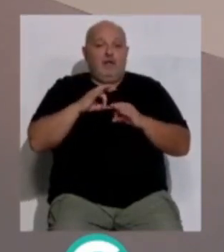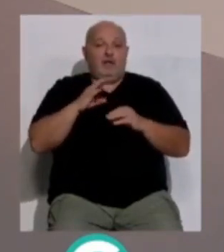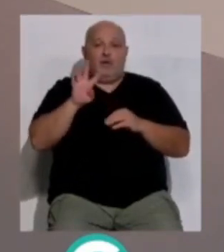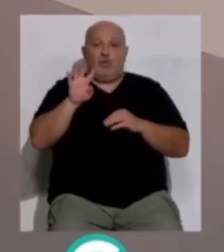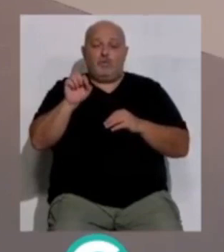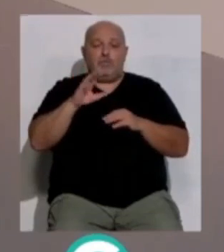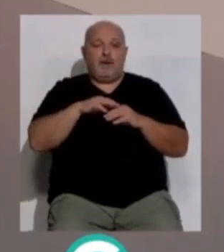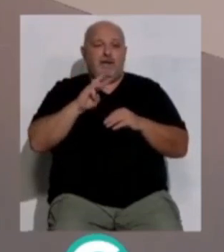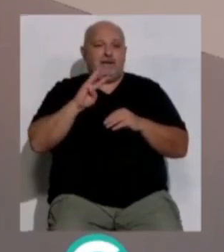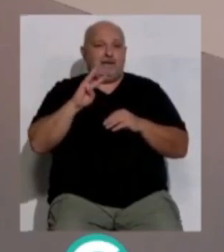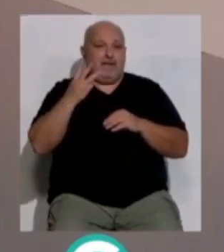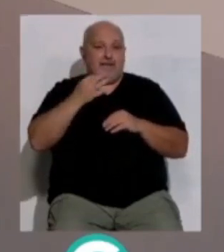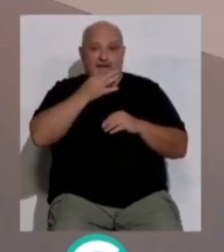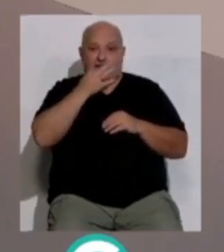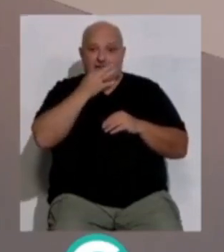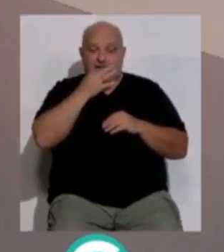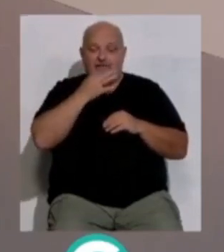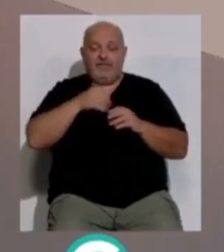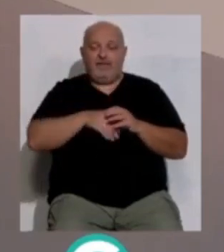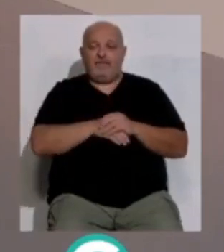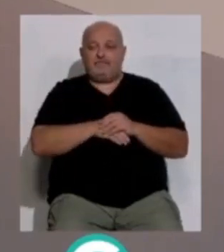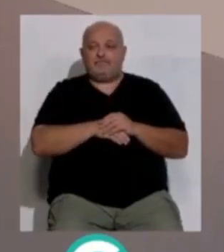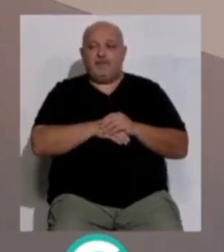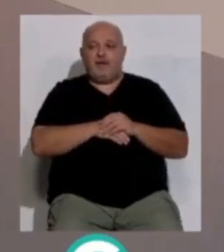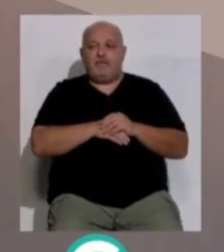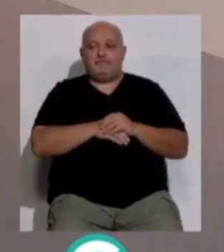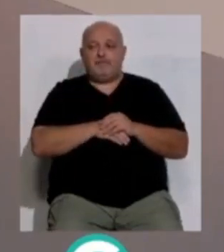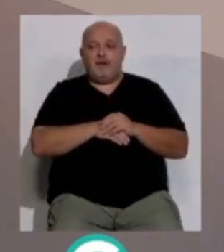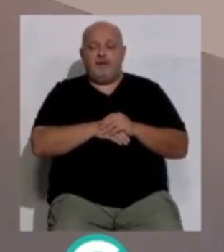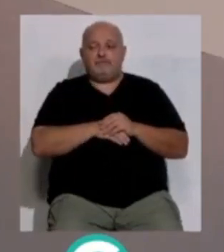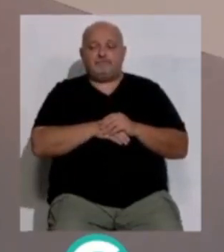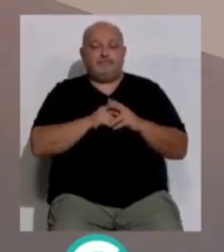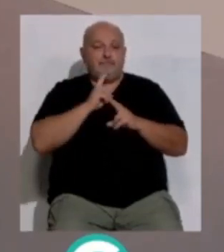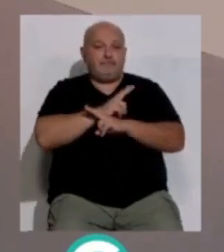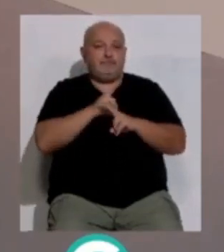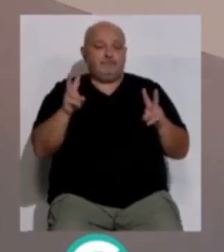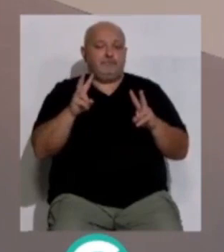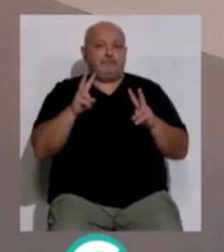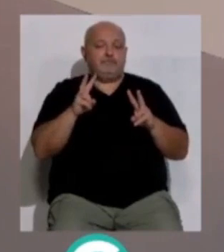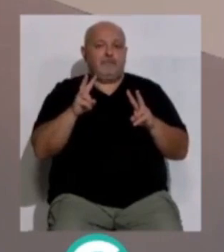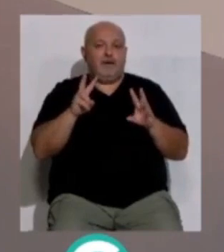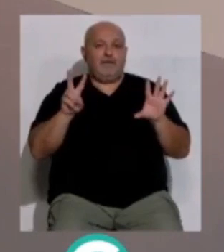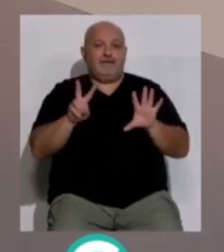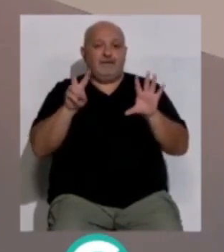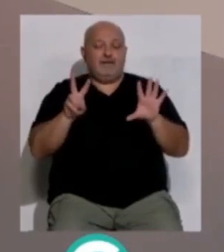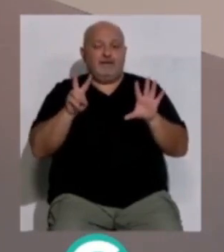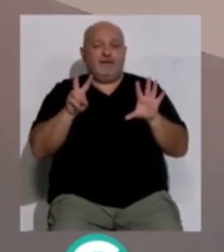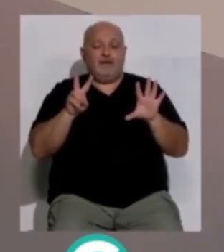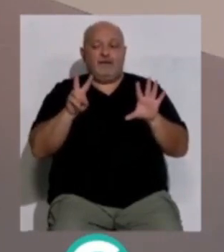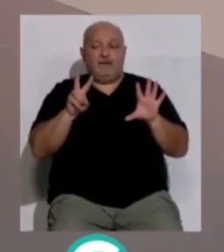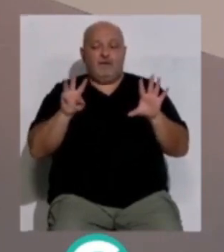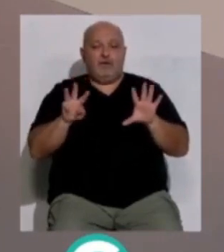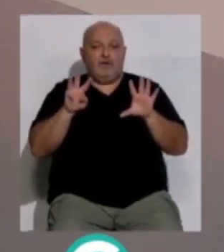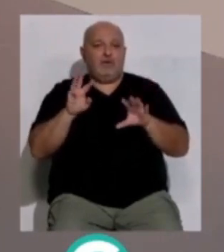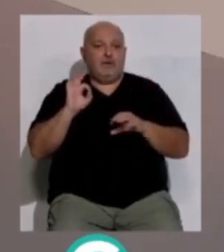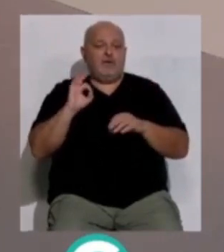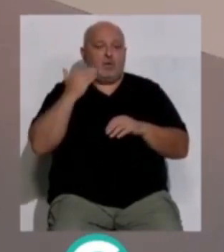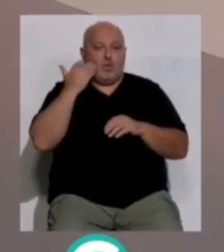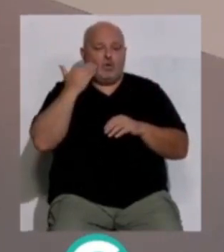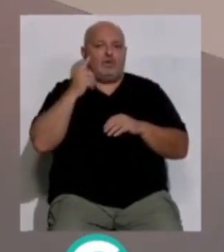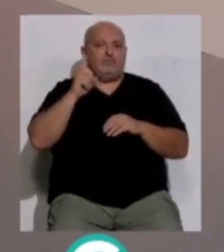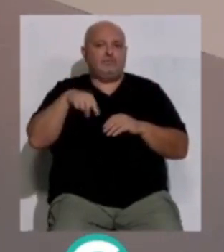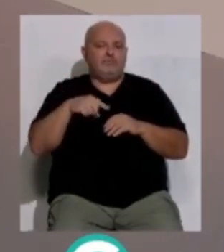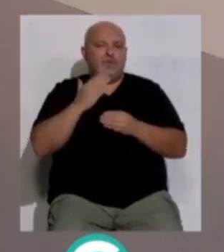para alcanzar las tres de la tarde recordarles que el 7 y el 8 de julio tenemos esos cursos de